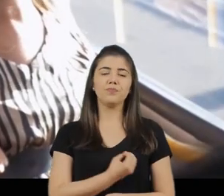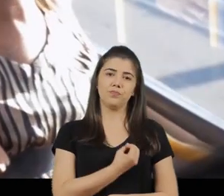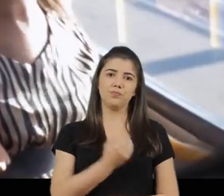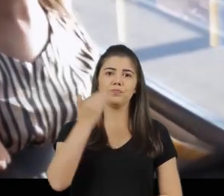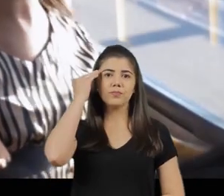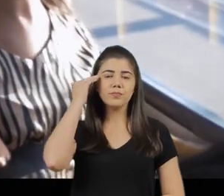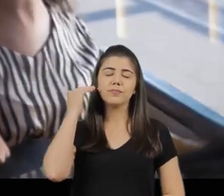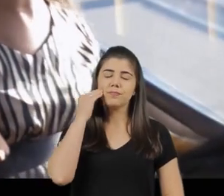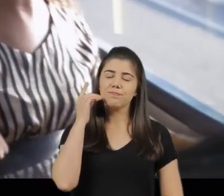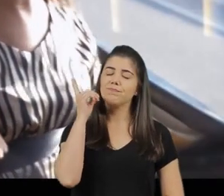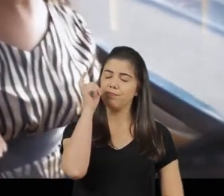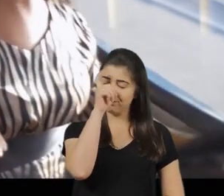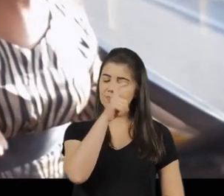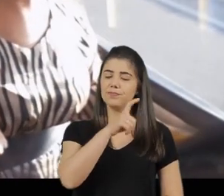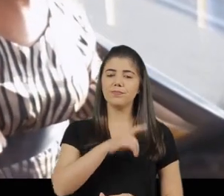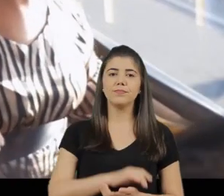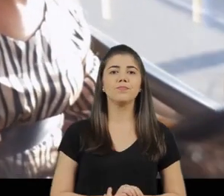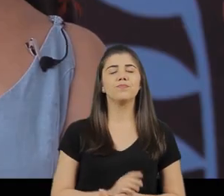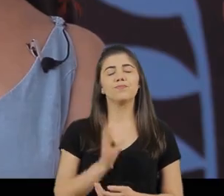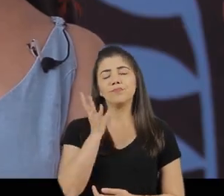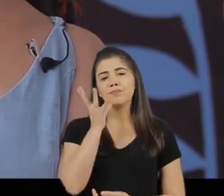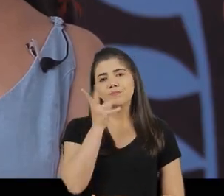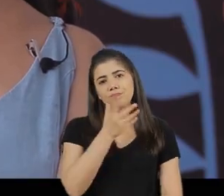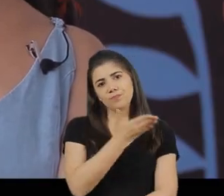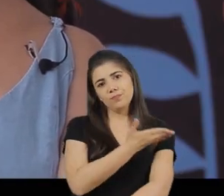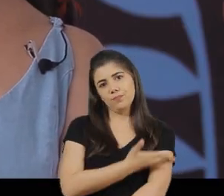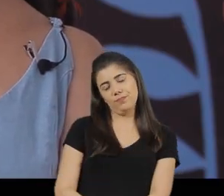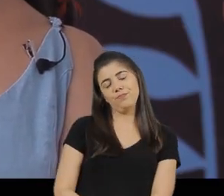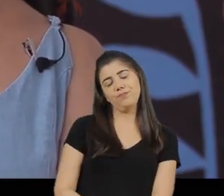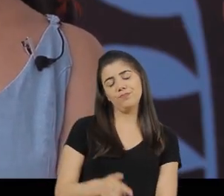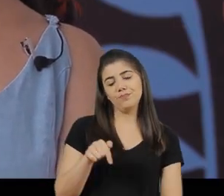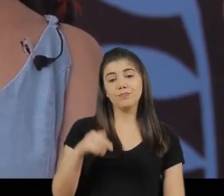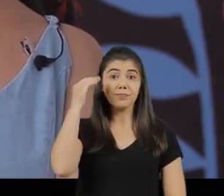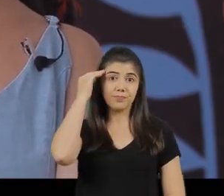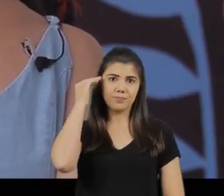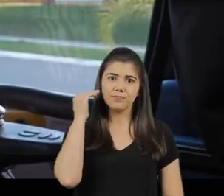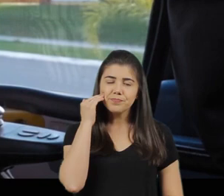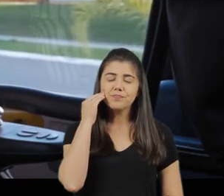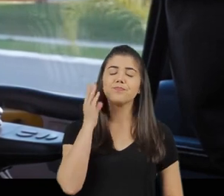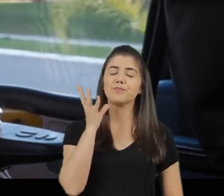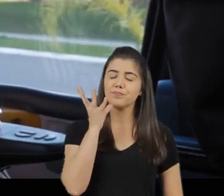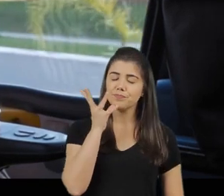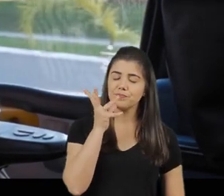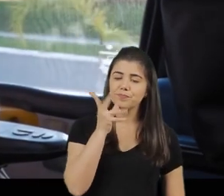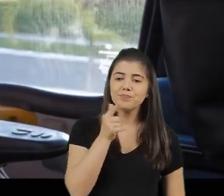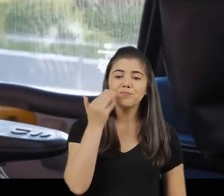Os primeiros anos foram bem ruins pra mim até eu me adaptar,